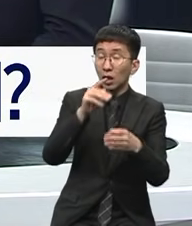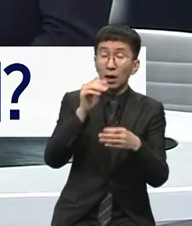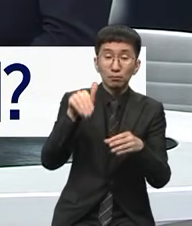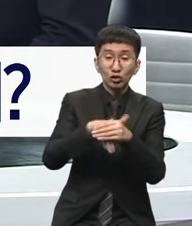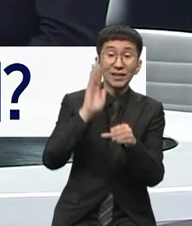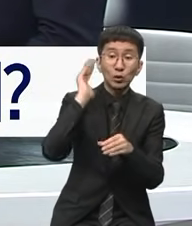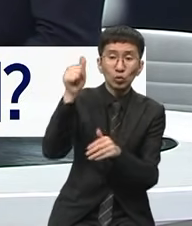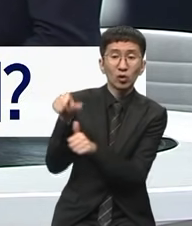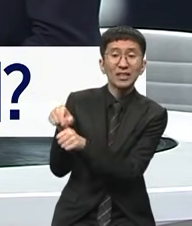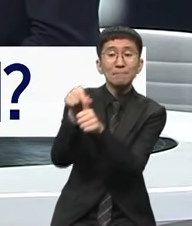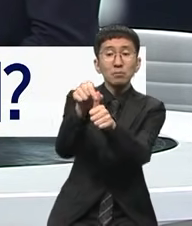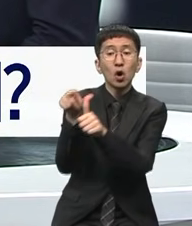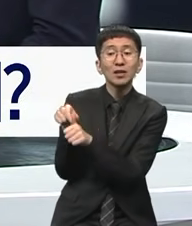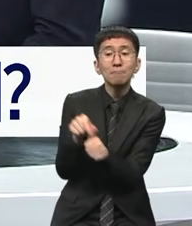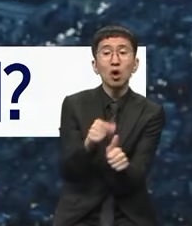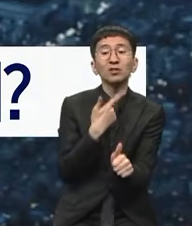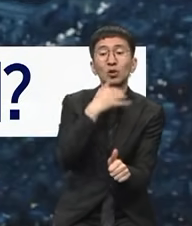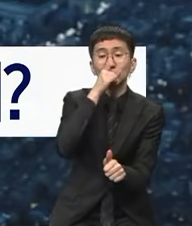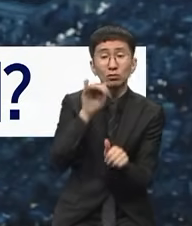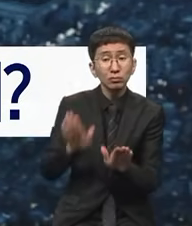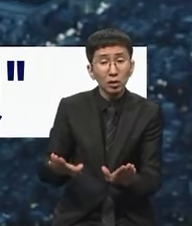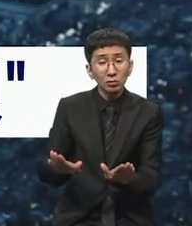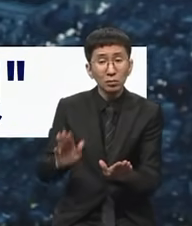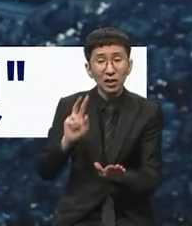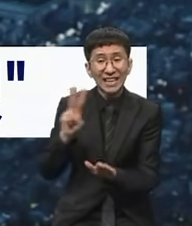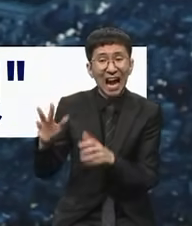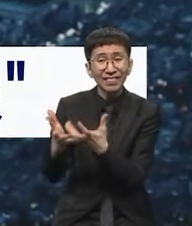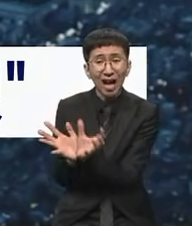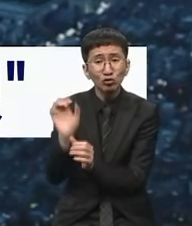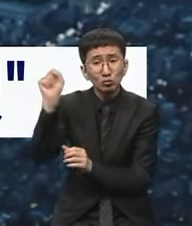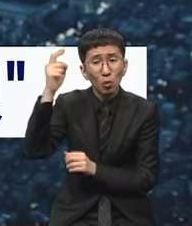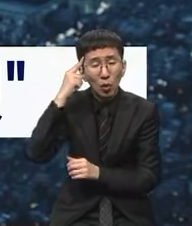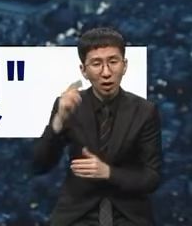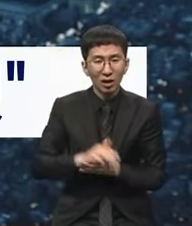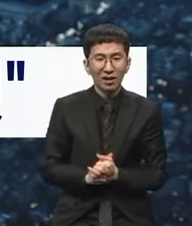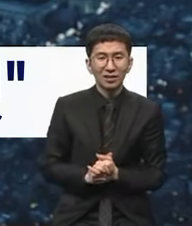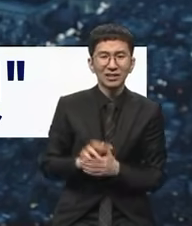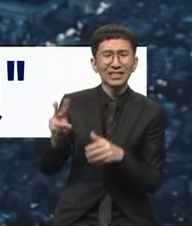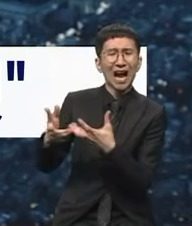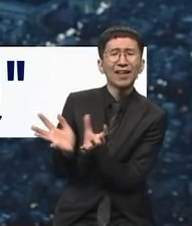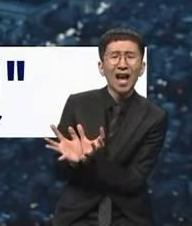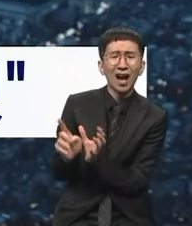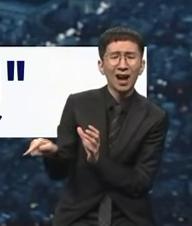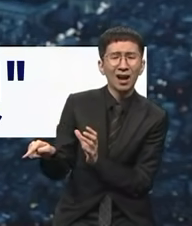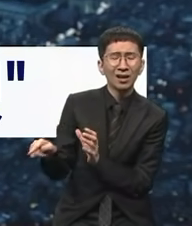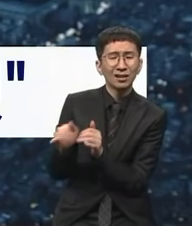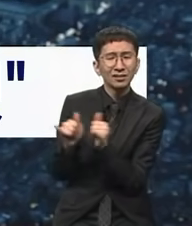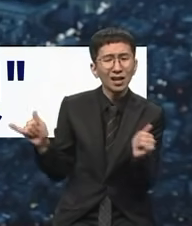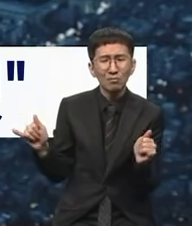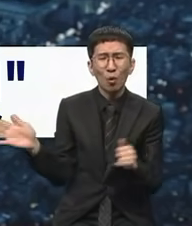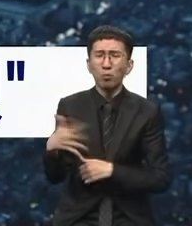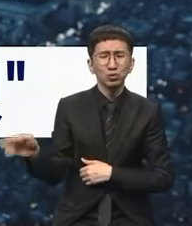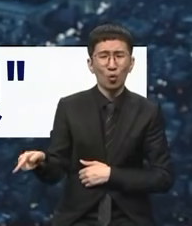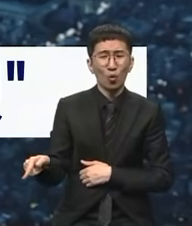사람들인데 왜 이런 일이 생겼다고 보시나요? 지금 야당이 얼마나 인물이 없었으면 현 정부 인사를 꾸어서까지 이렇게 해야 될까